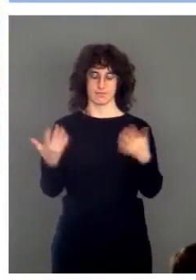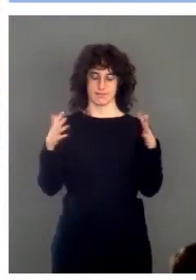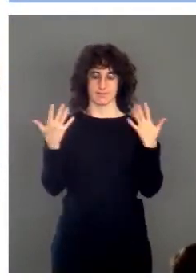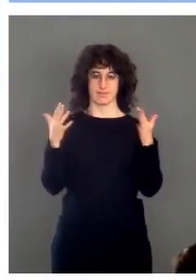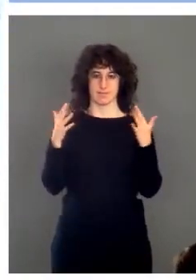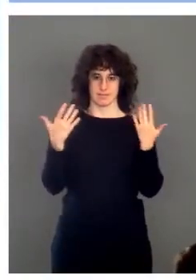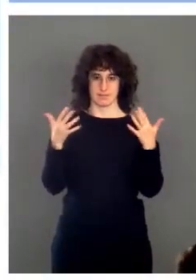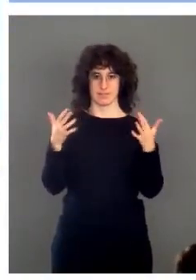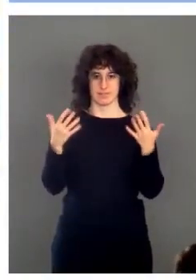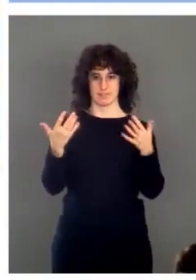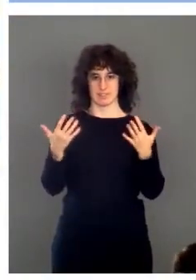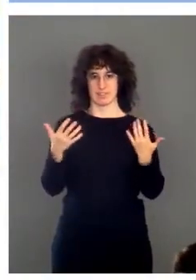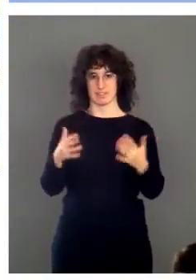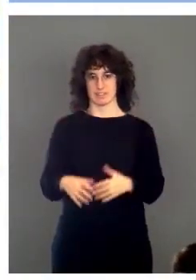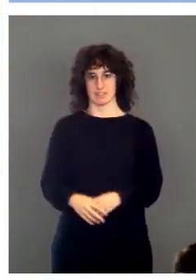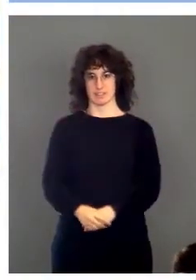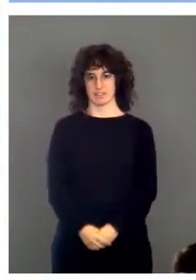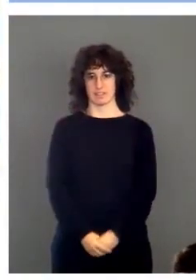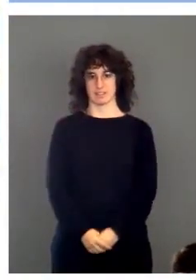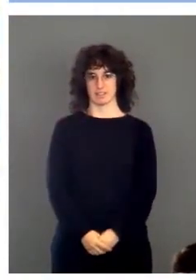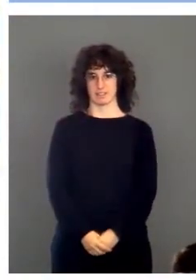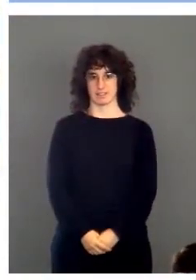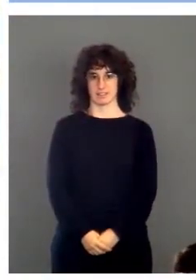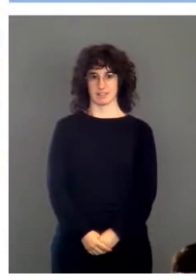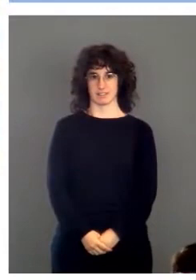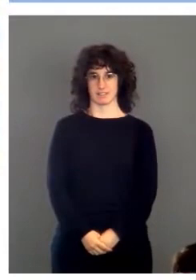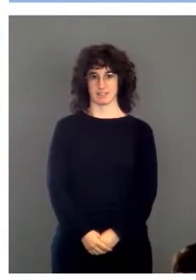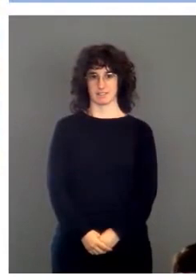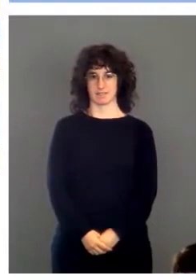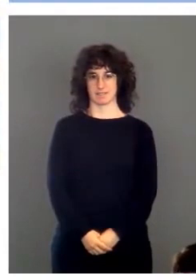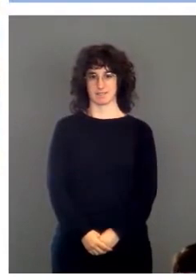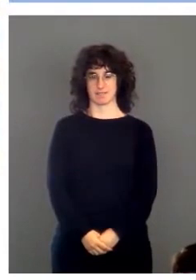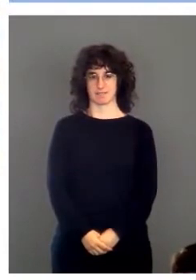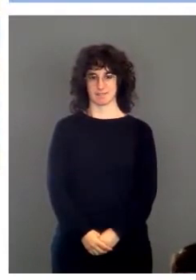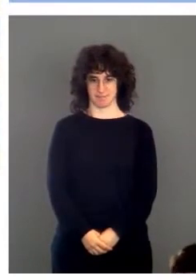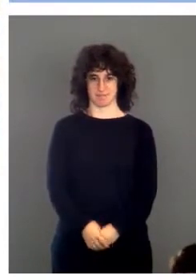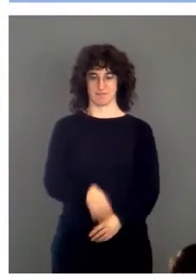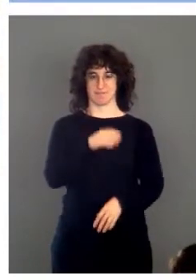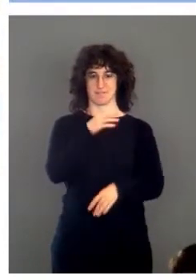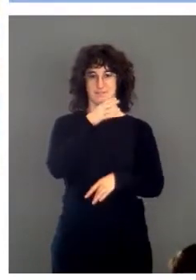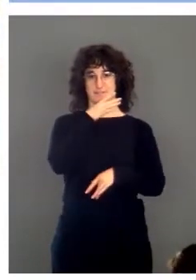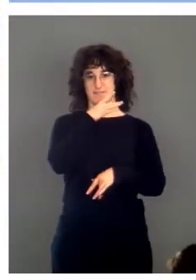nos vamos al Baztán ahora